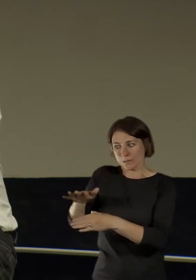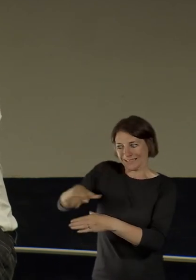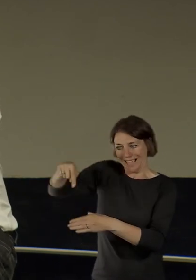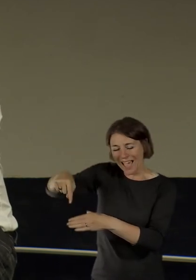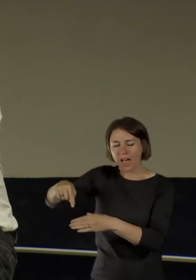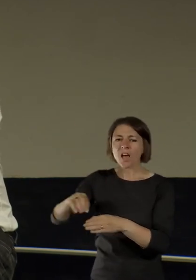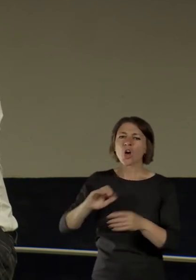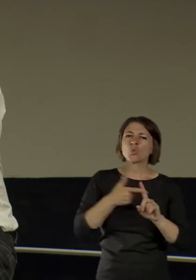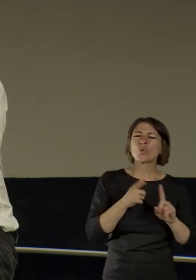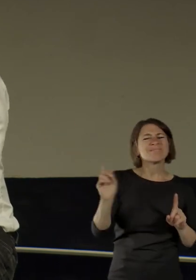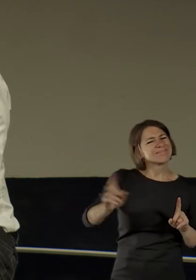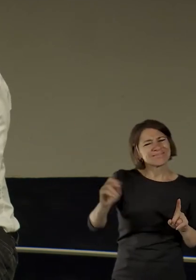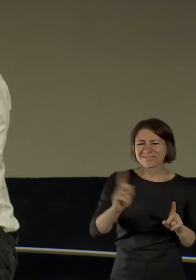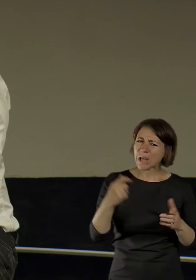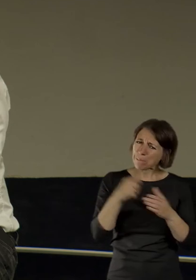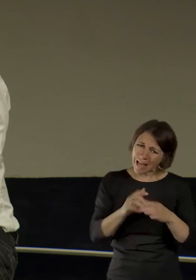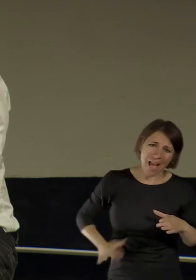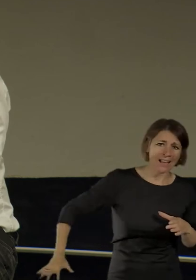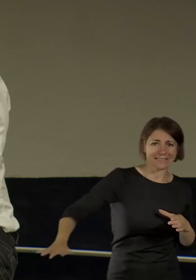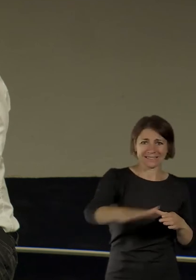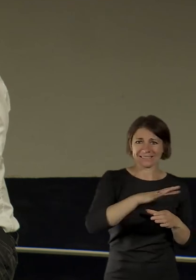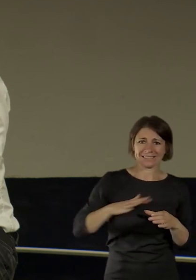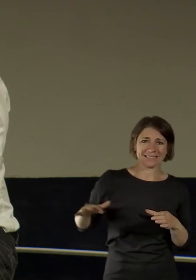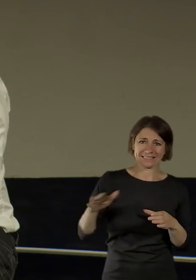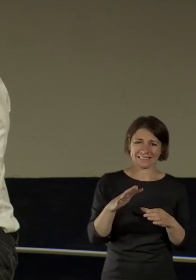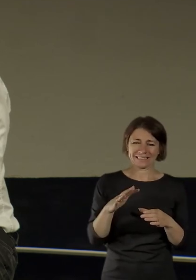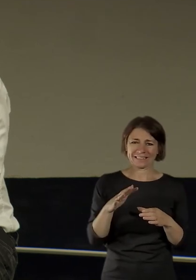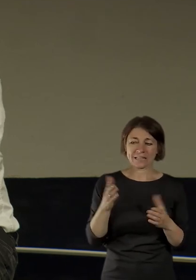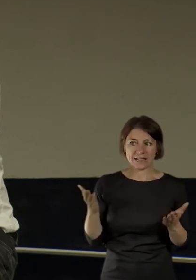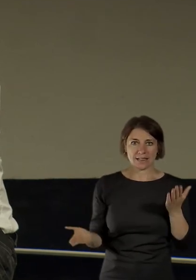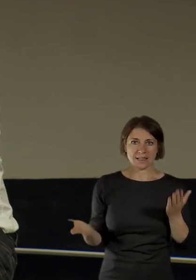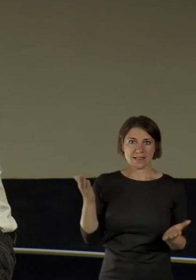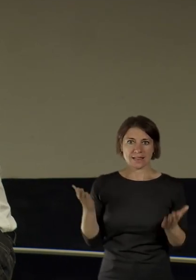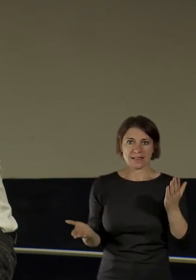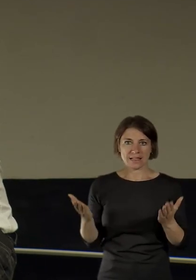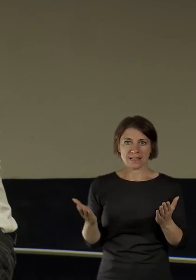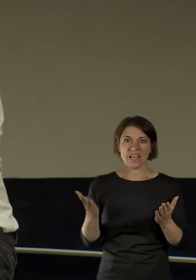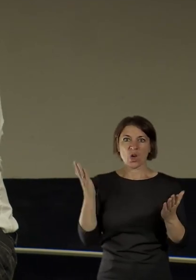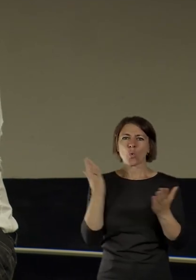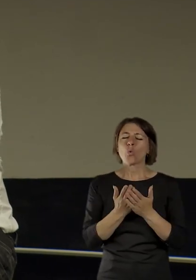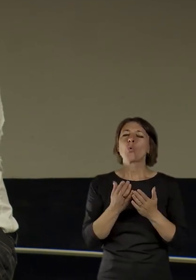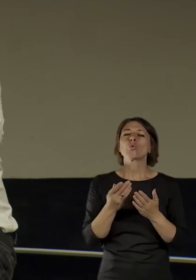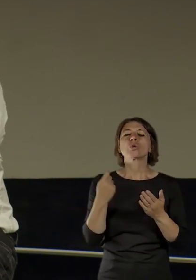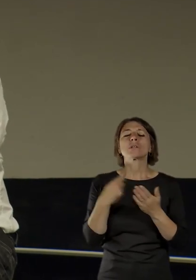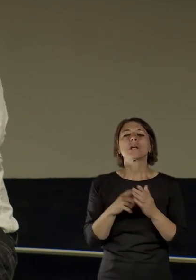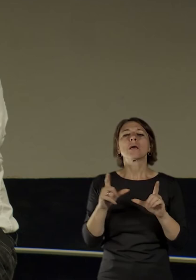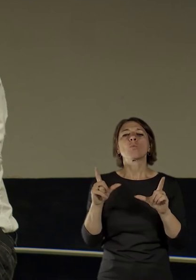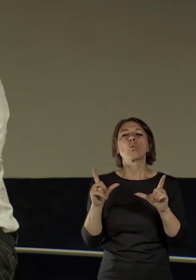A to se významně propsalo do vztahu k UNESCU. Krátce popíšu, jak se to řešilo.